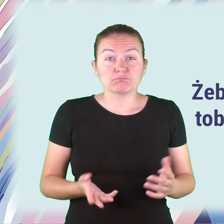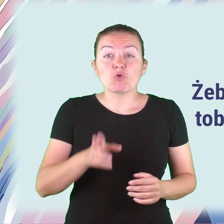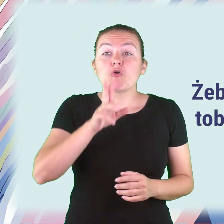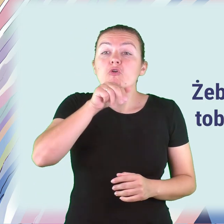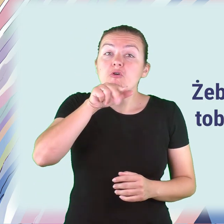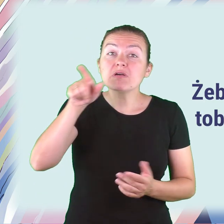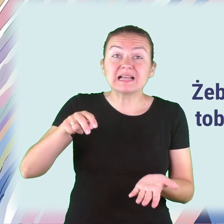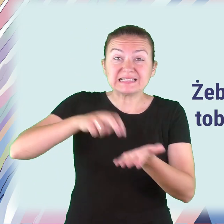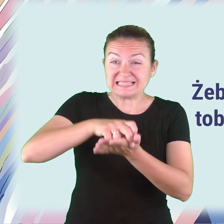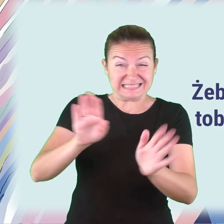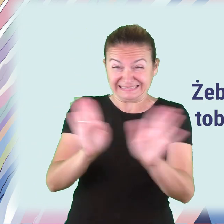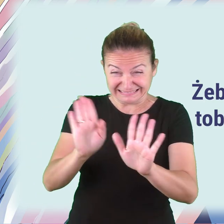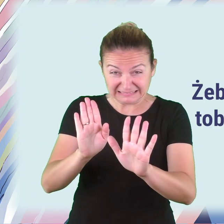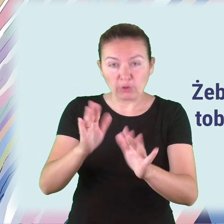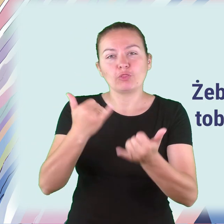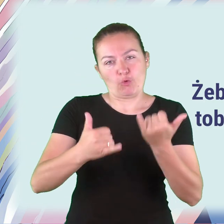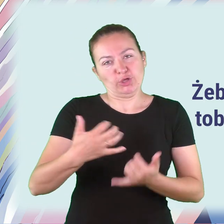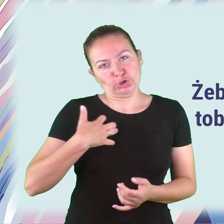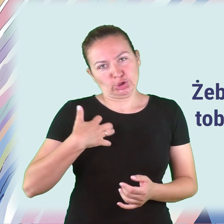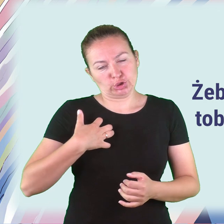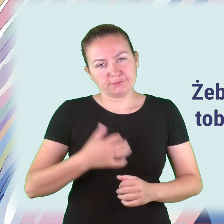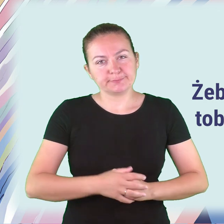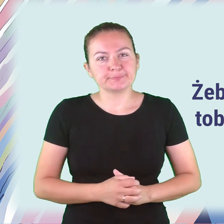Żeby kózka nie skakała, toby nóżki nie złamała.